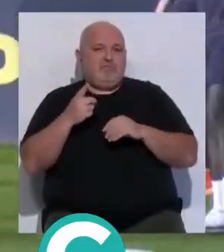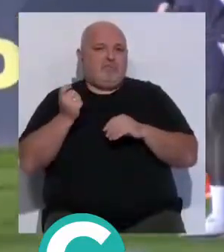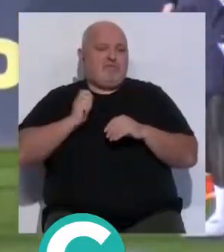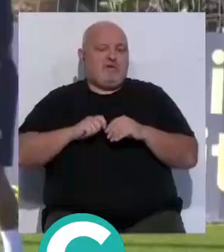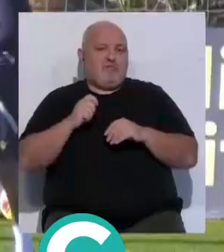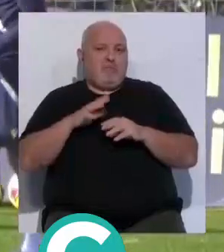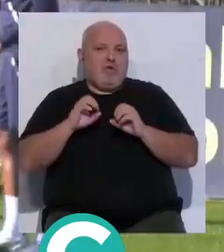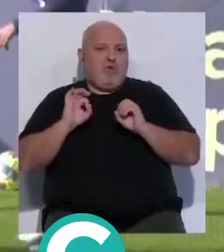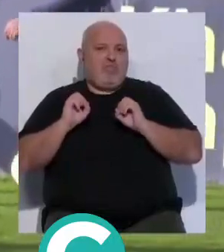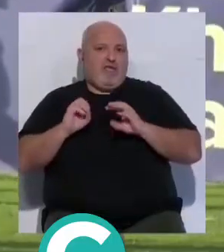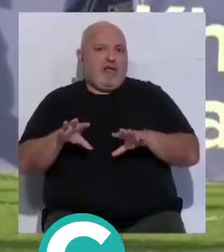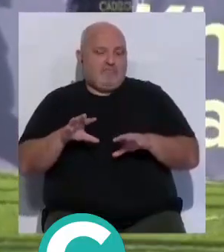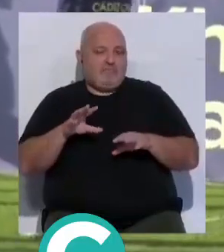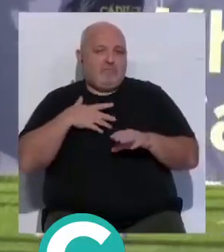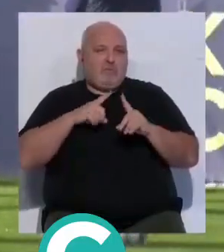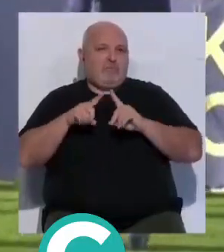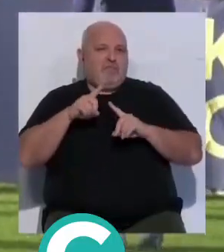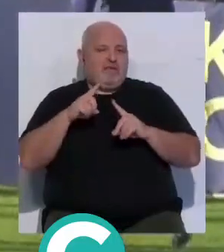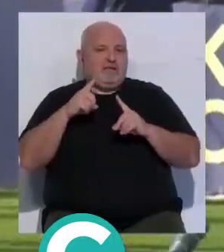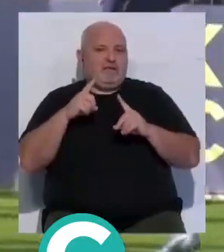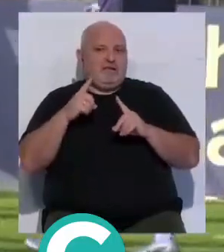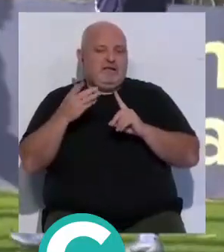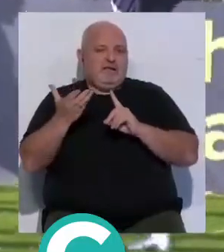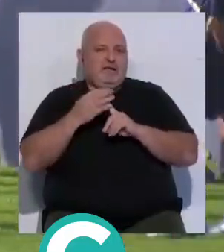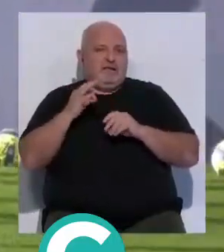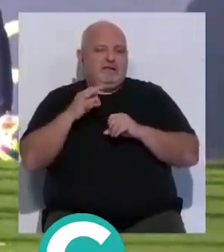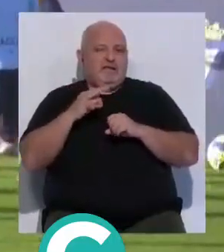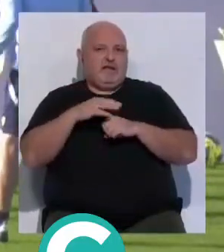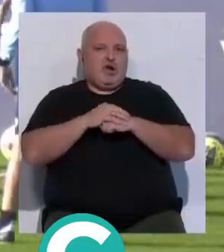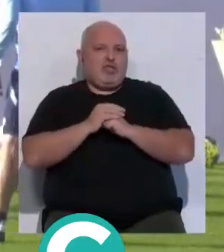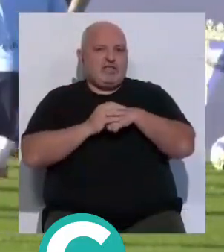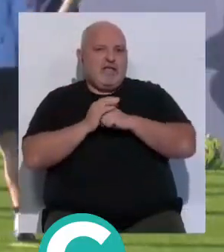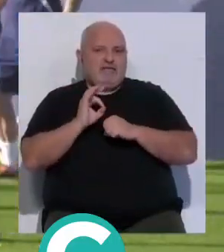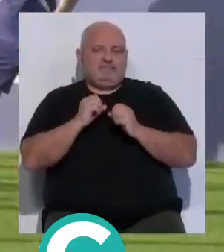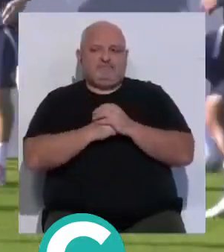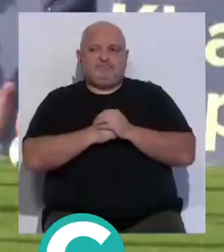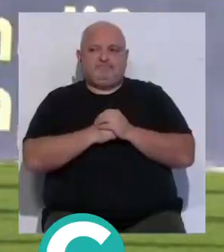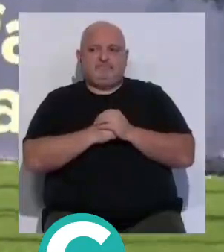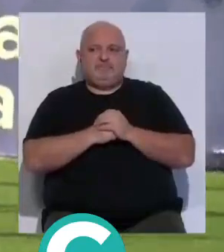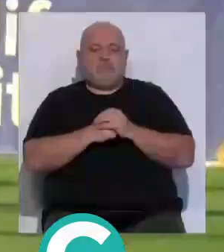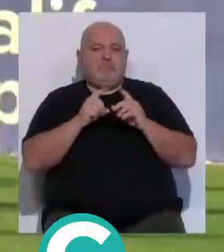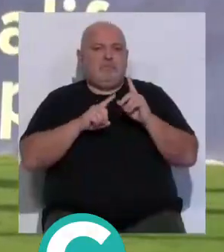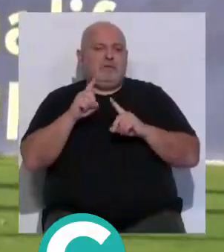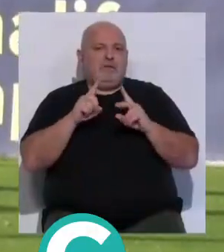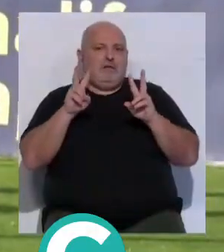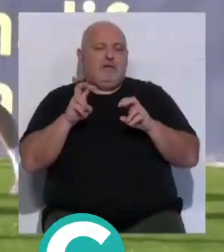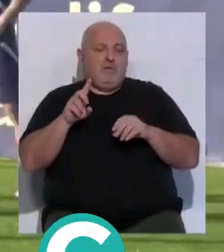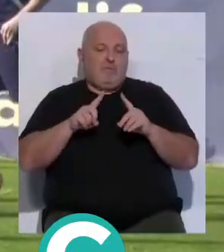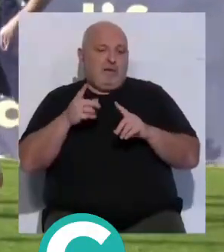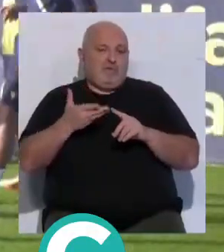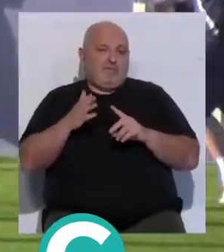debido a esa problemita en las rodillas más bien problemitas es un problema importante para para el